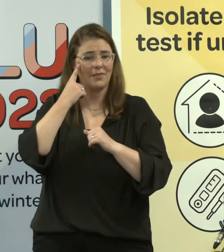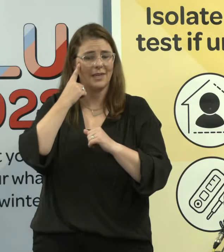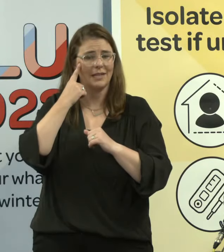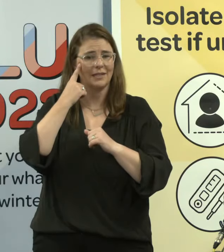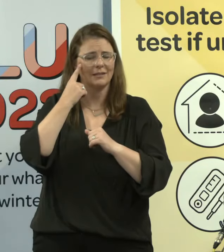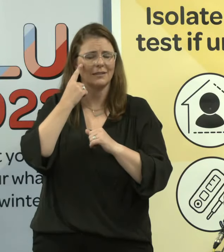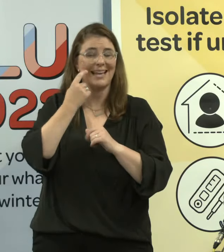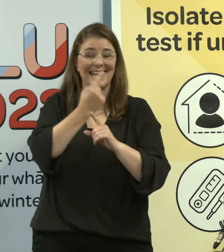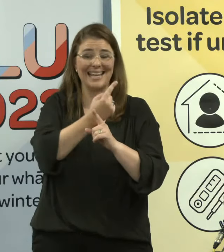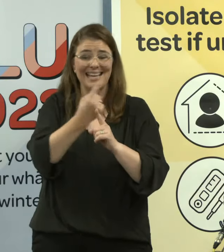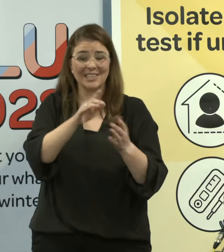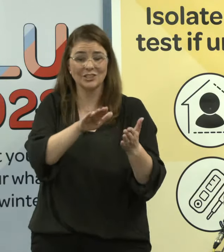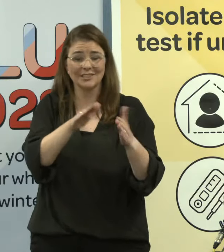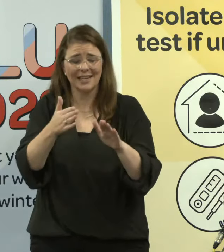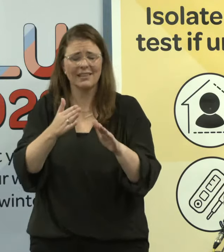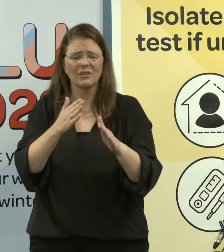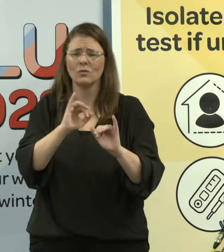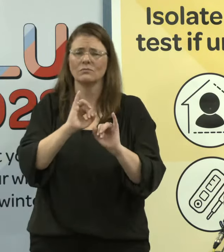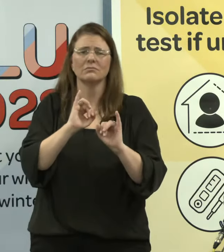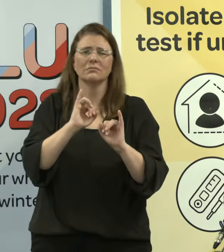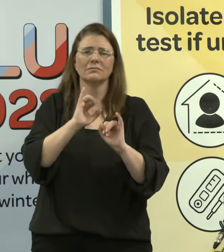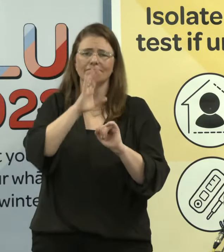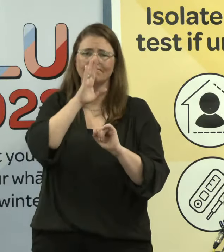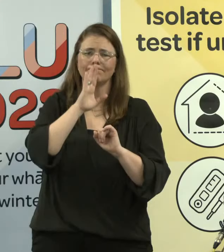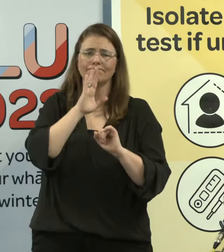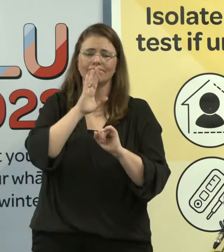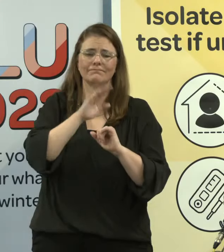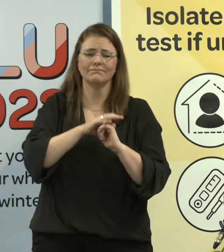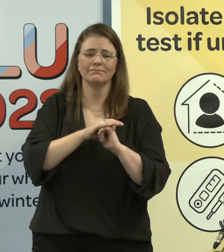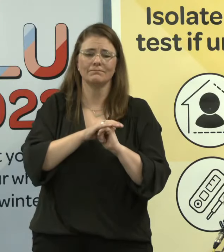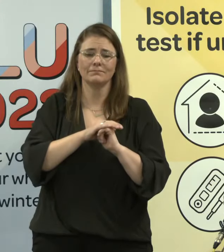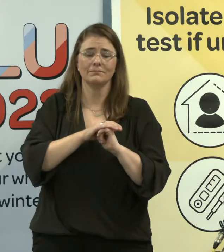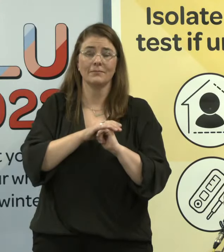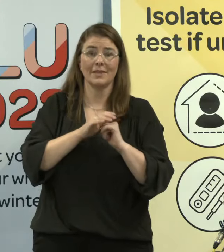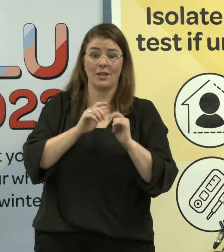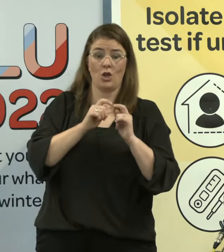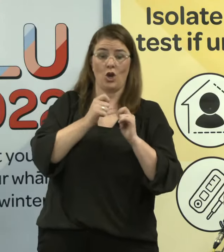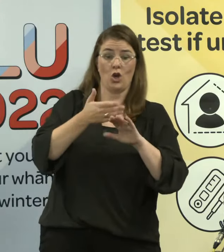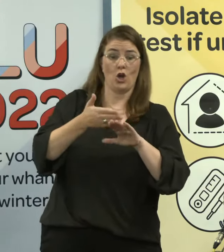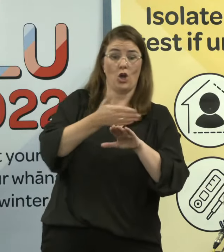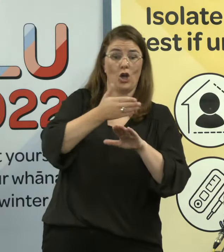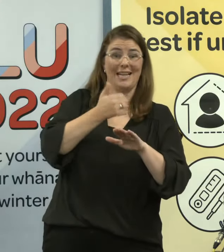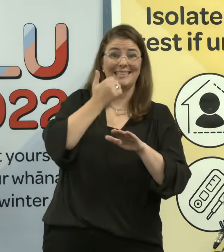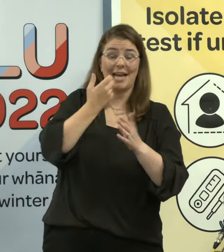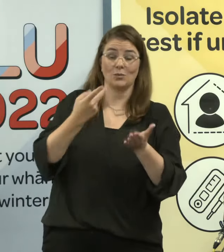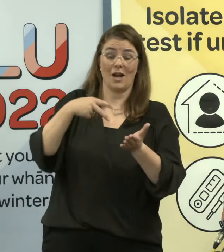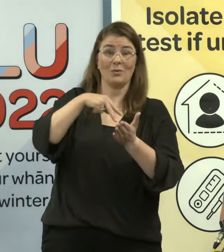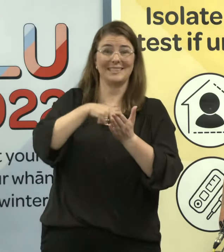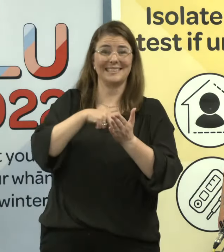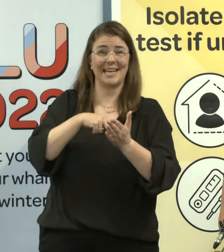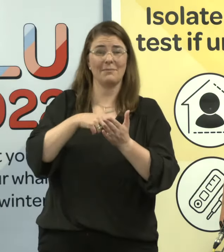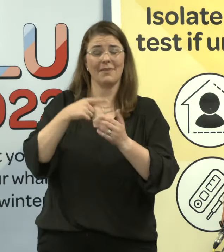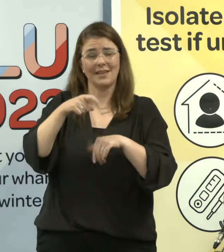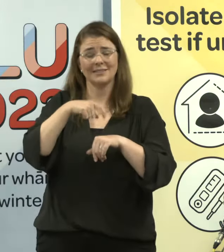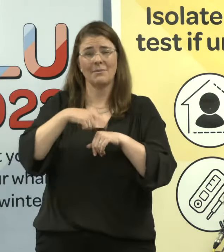matou i aua tau tuatahi e rua.